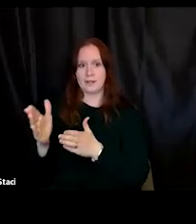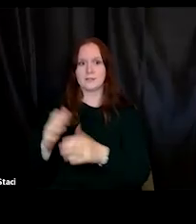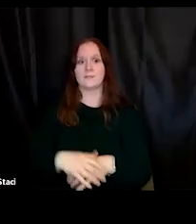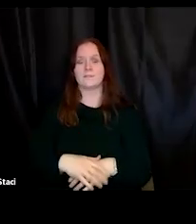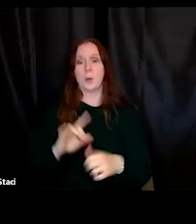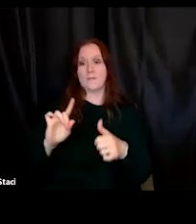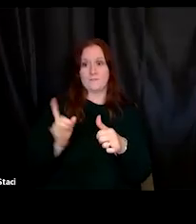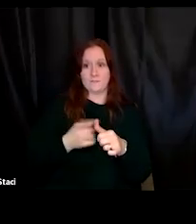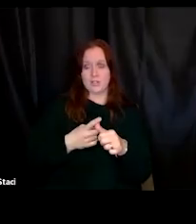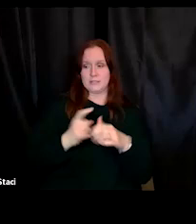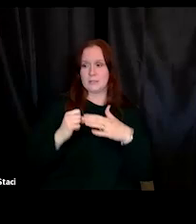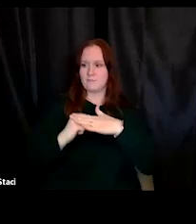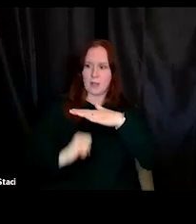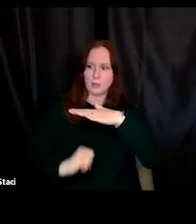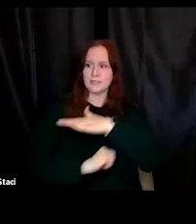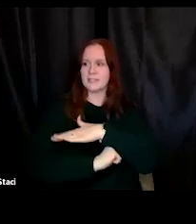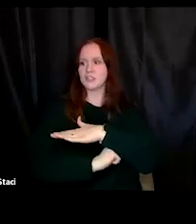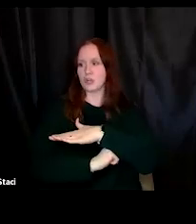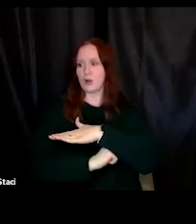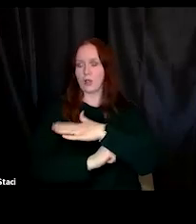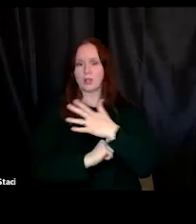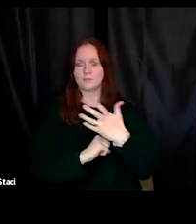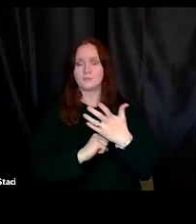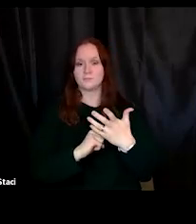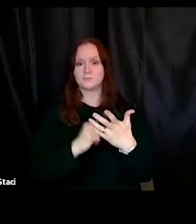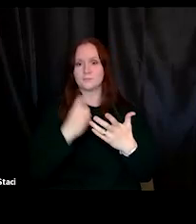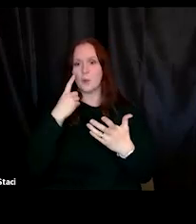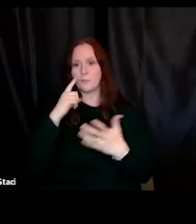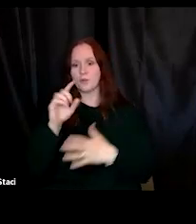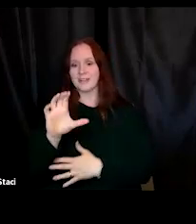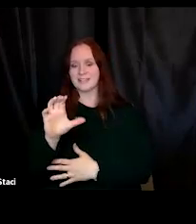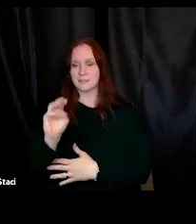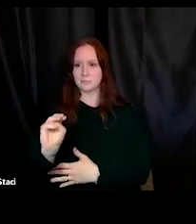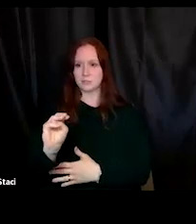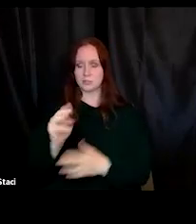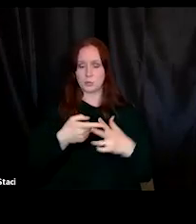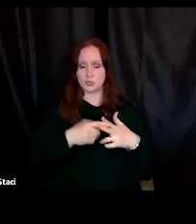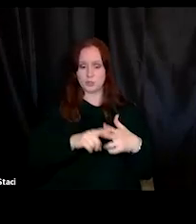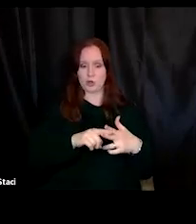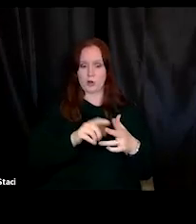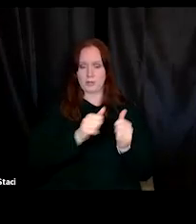"¿Qué puedo hacer con la cuenta de Mi Seguridad Social?" Y los servicios de representantes designados